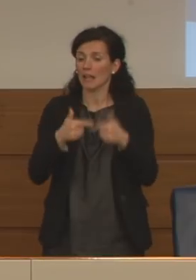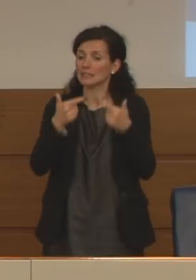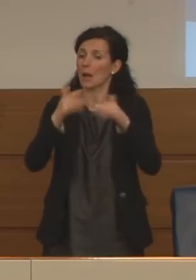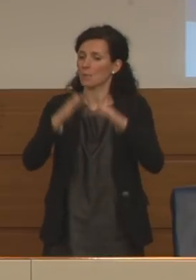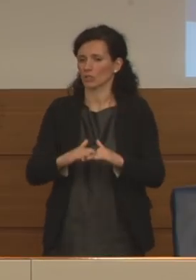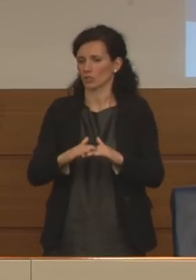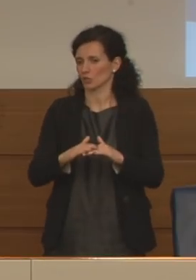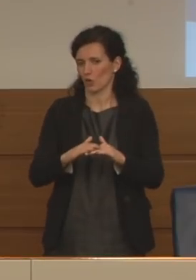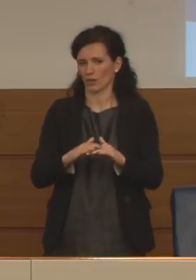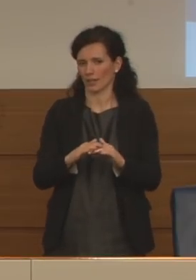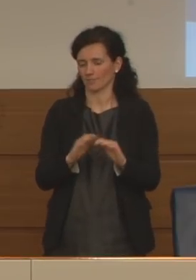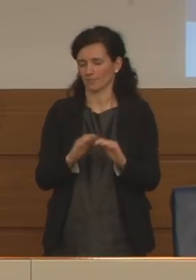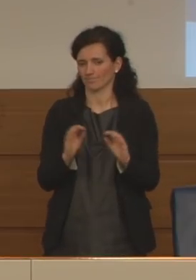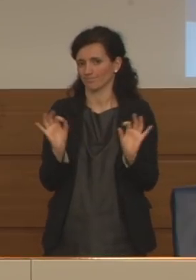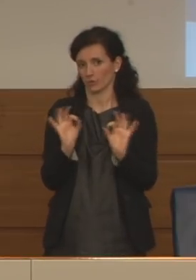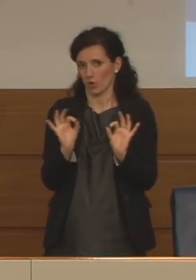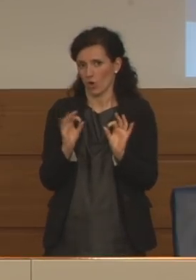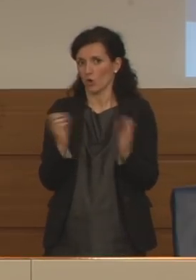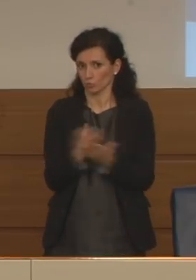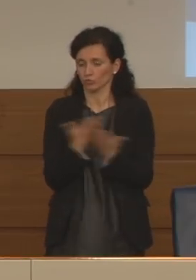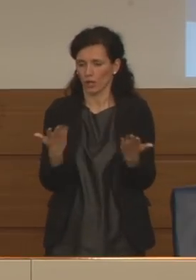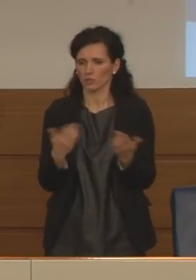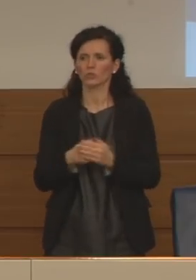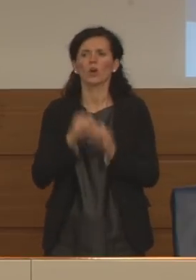Sì, ho ringraziato personalmente Filippo Anelli Presidente dell'Ordine